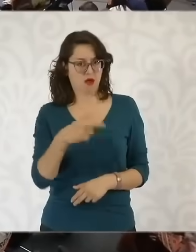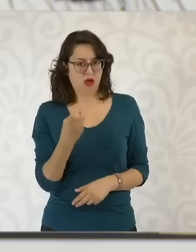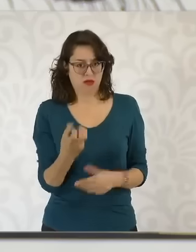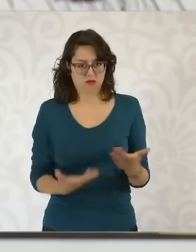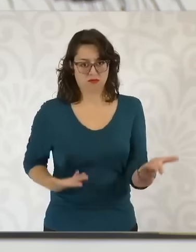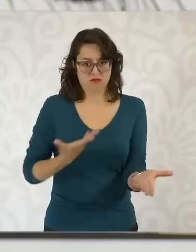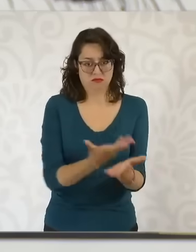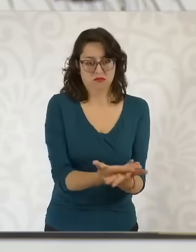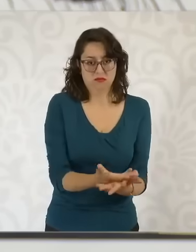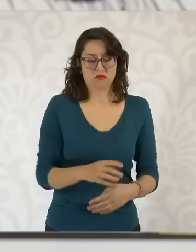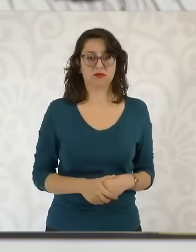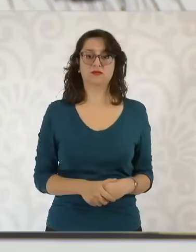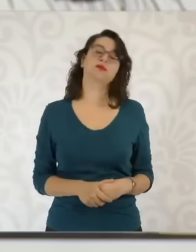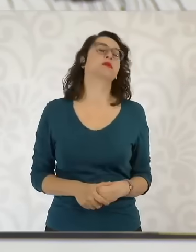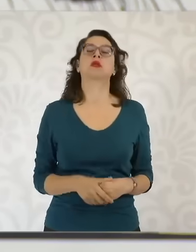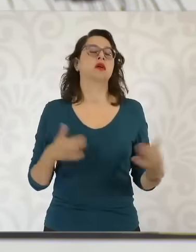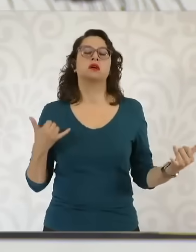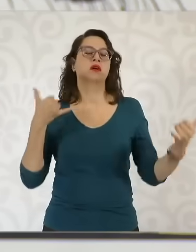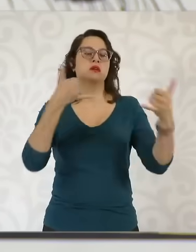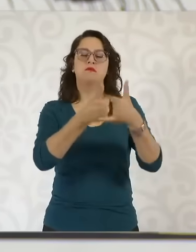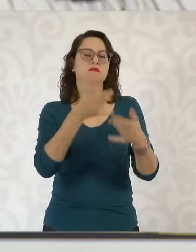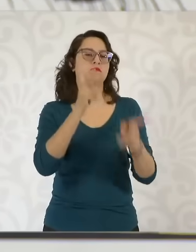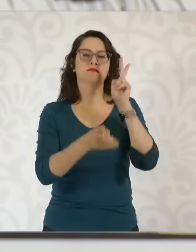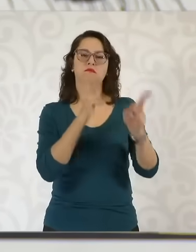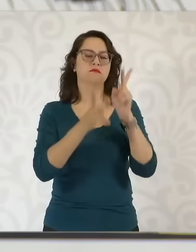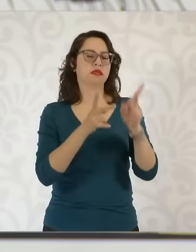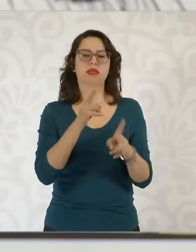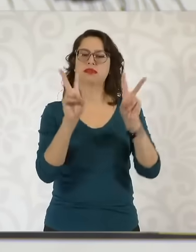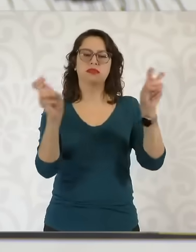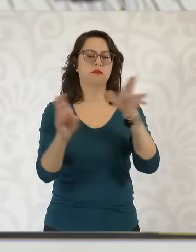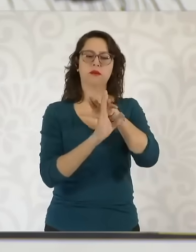hablamos de ello. De eso ha estado hablando el secretario de la fuente con el secretario